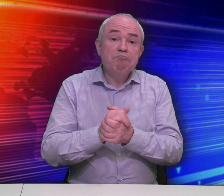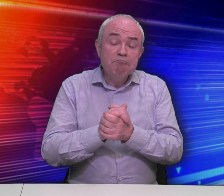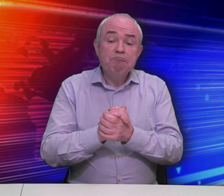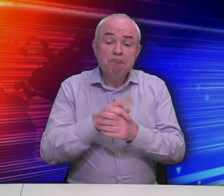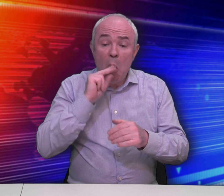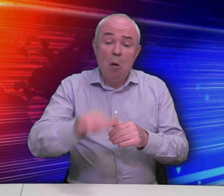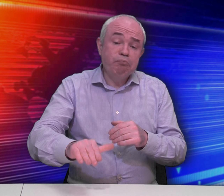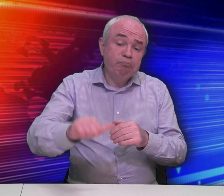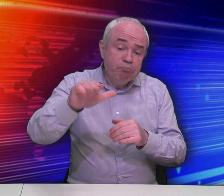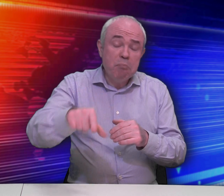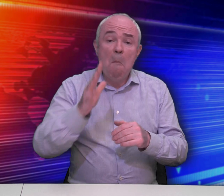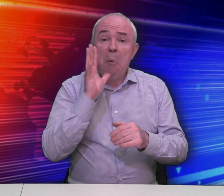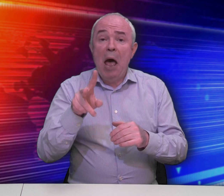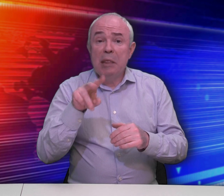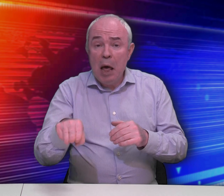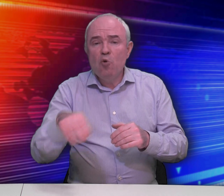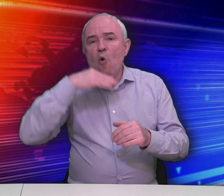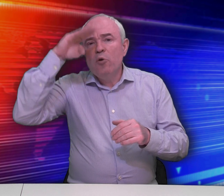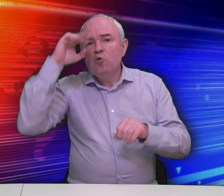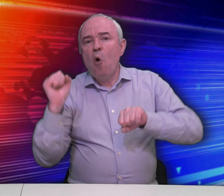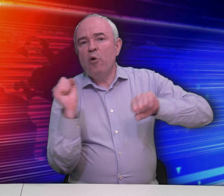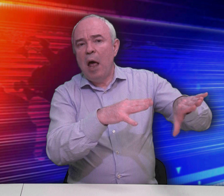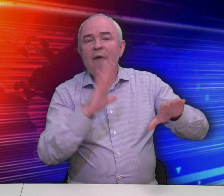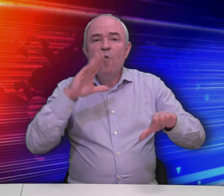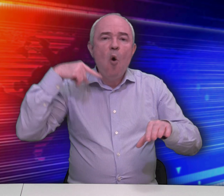Когда Джону исполнилось 5 лет, отец отдал его